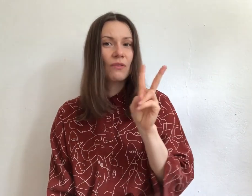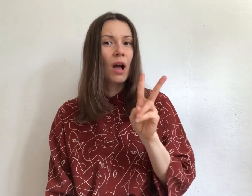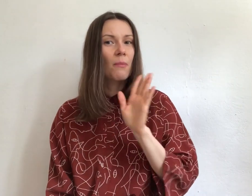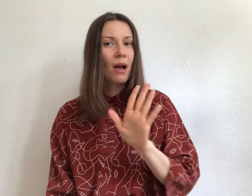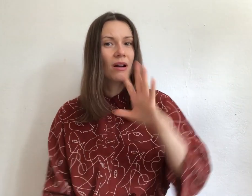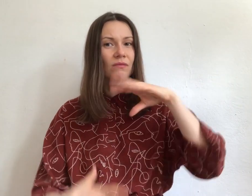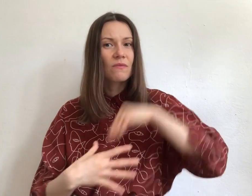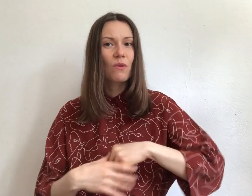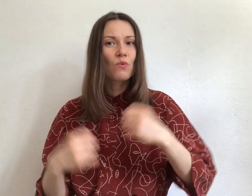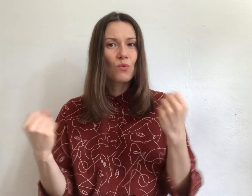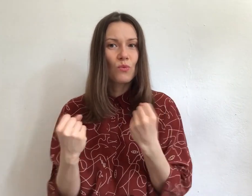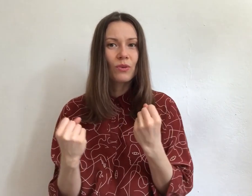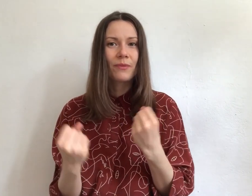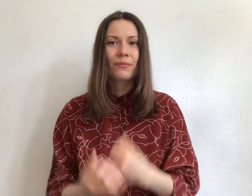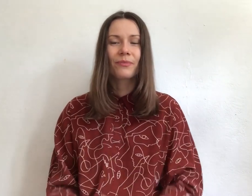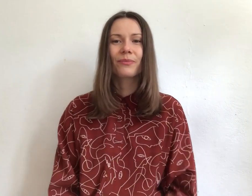VV ma w sobie ogromny potencjał.